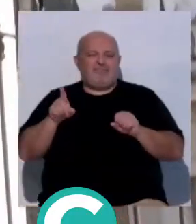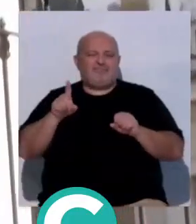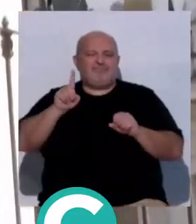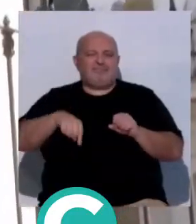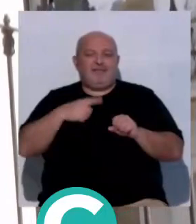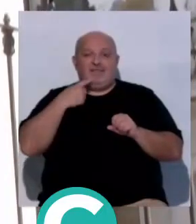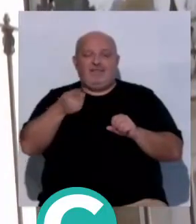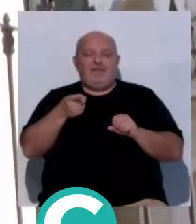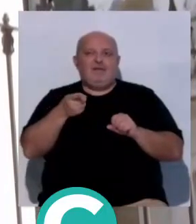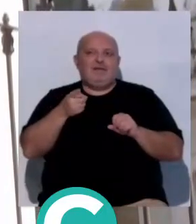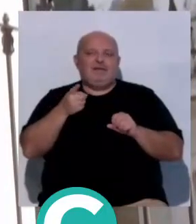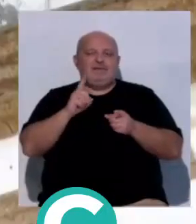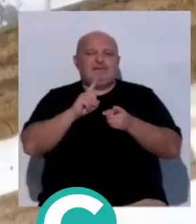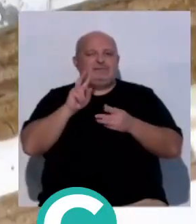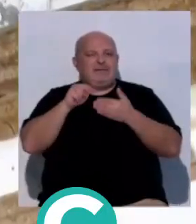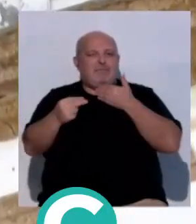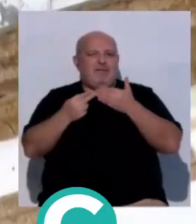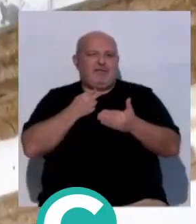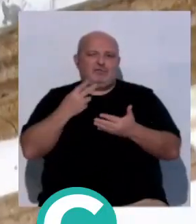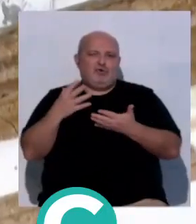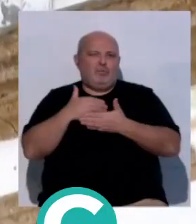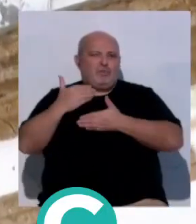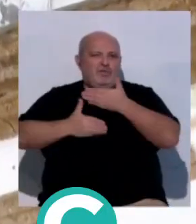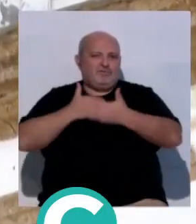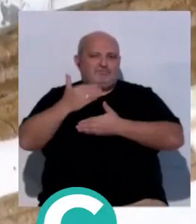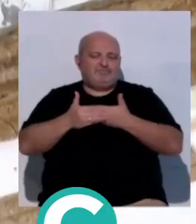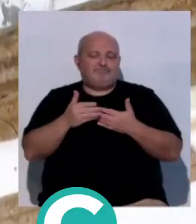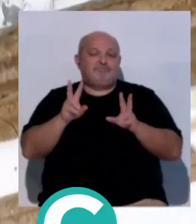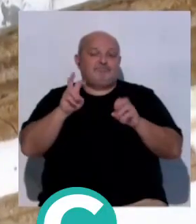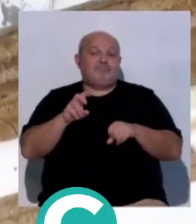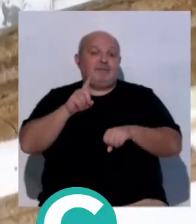ha querido insistir en la transparencia de todo el proceso al tiempo que ha vuelto a indicar su